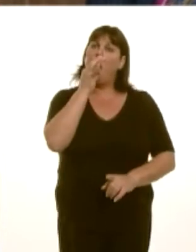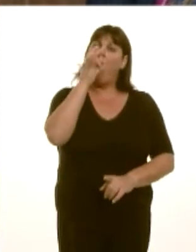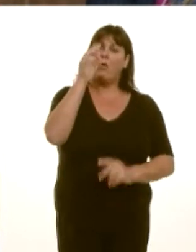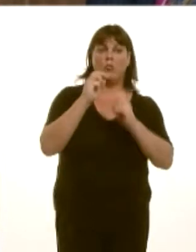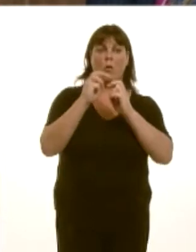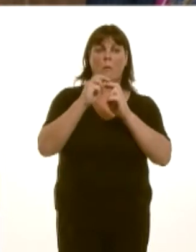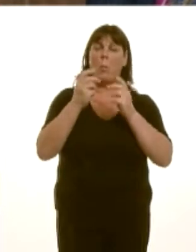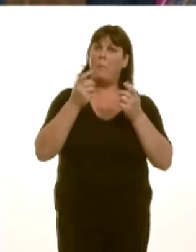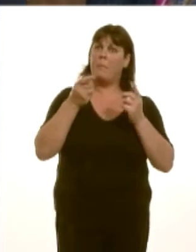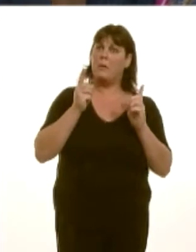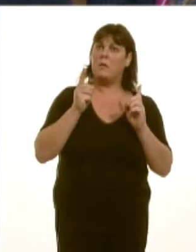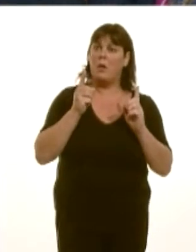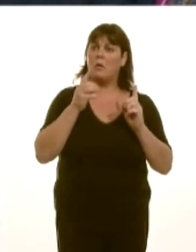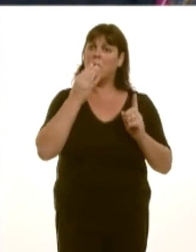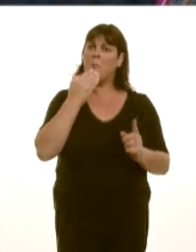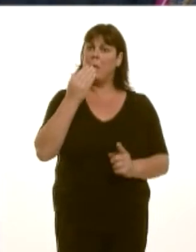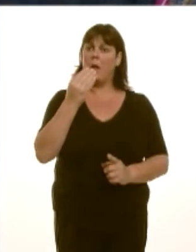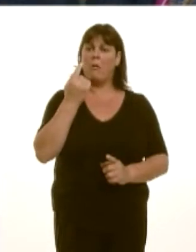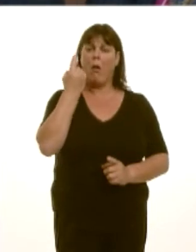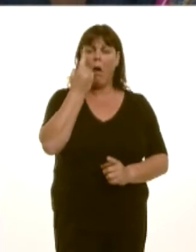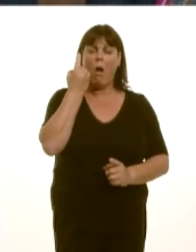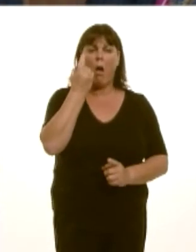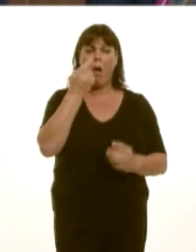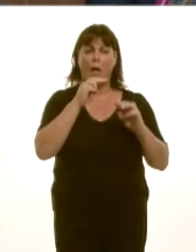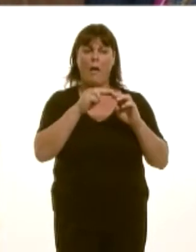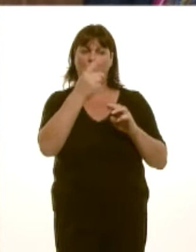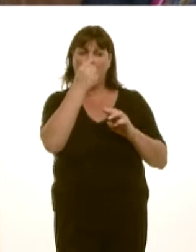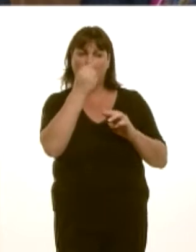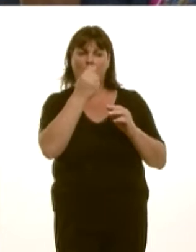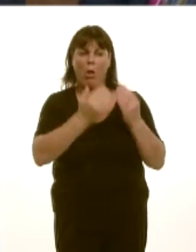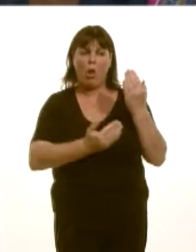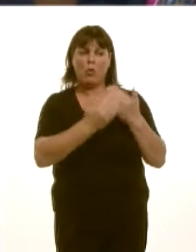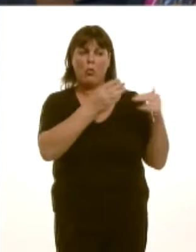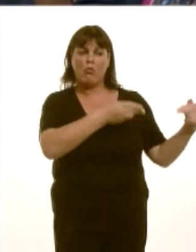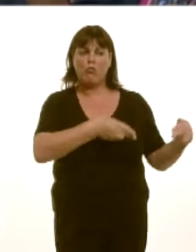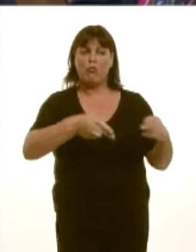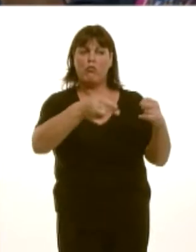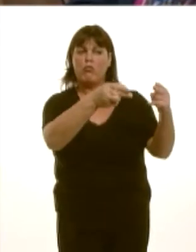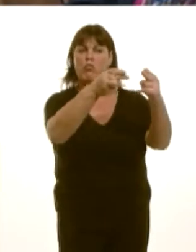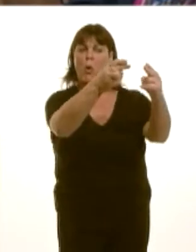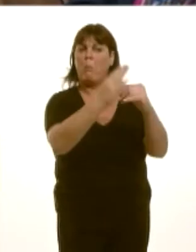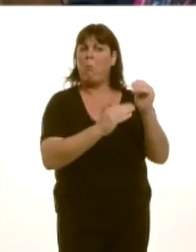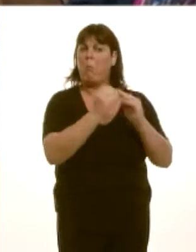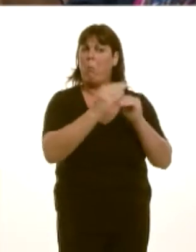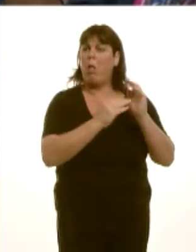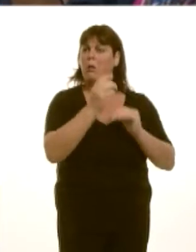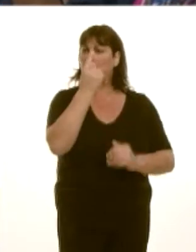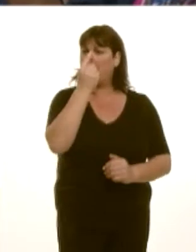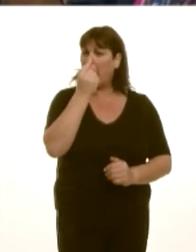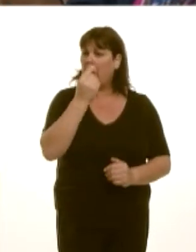yn yr ardal honno o Abergwaun, i adeiladu, wrth gwrs, ar yr hyn rydym wedi ei wneud yn